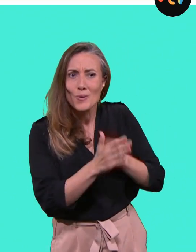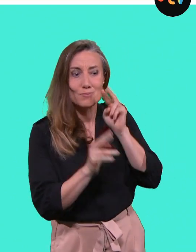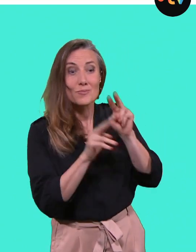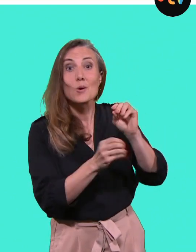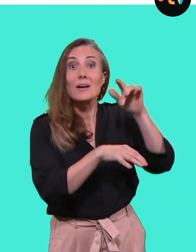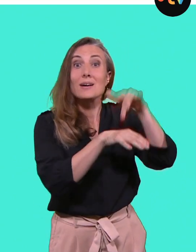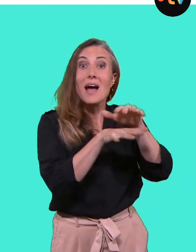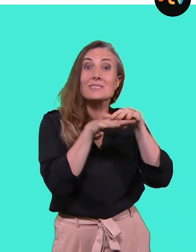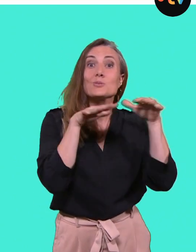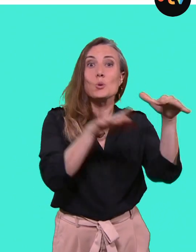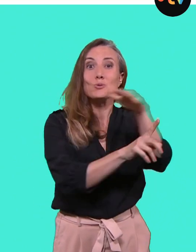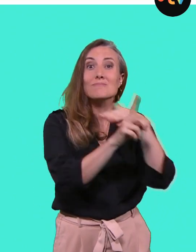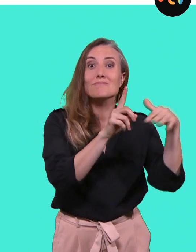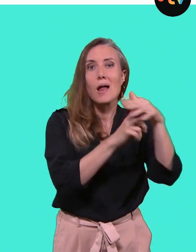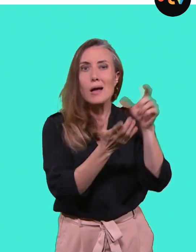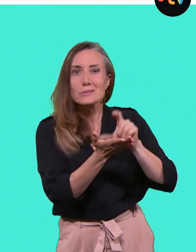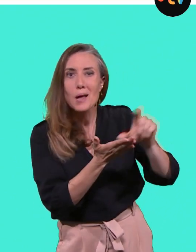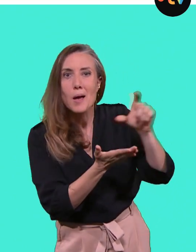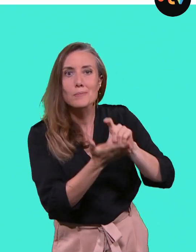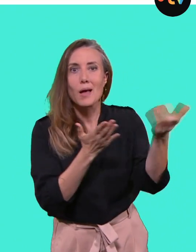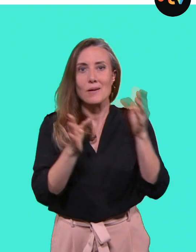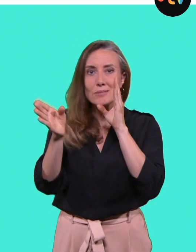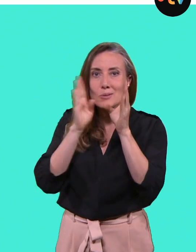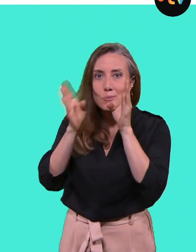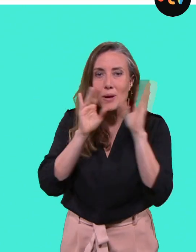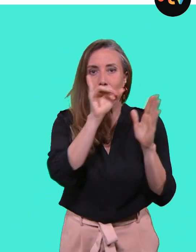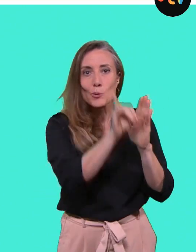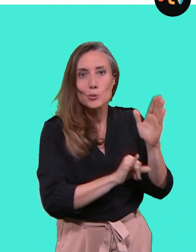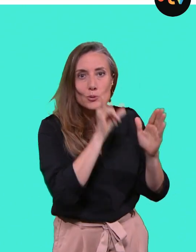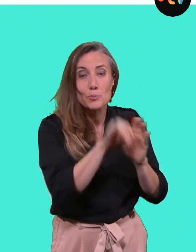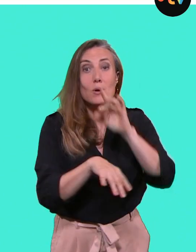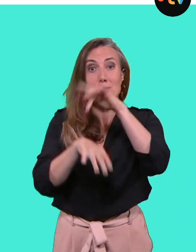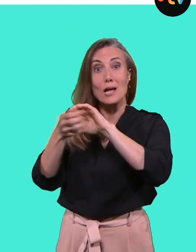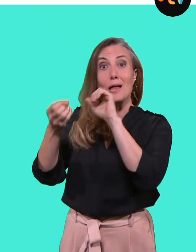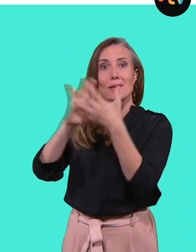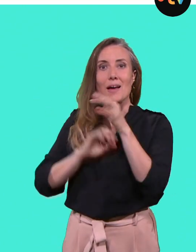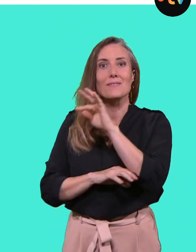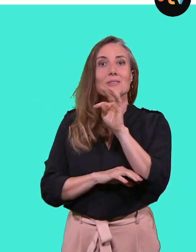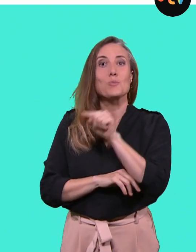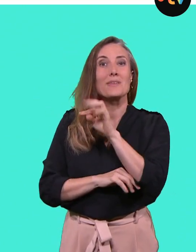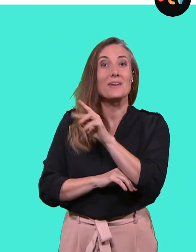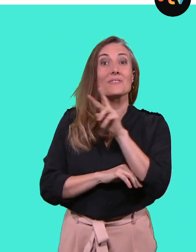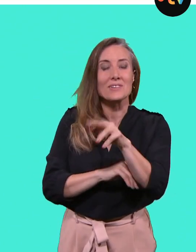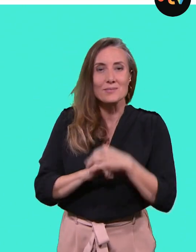vous pouvez la revoir sur nos réseaux sociaux Instagram, Facebook, YouTube et sur la plateforme france.tv.